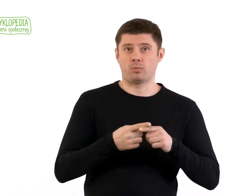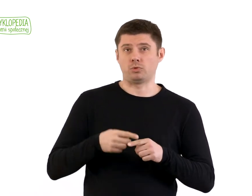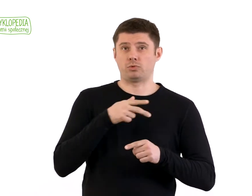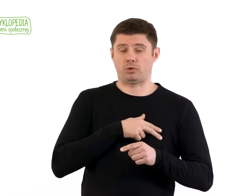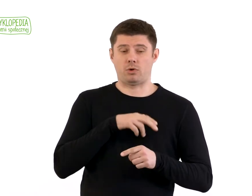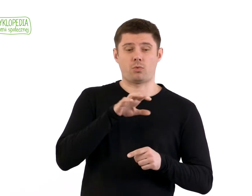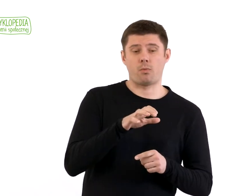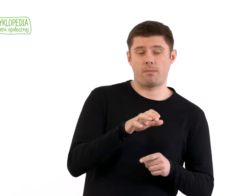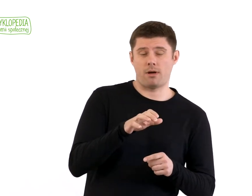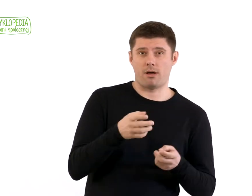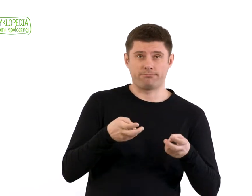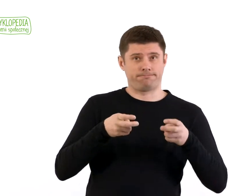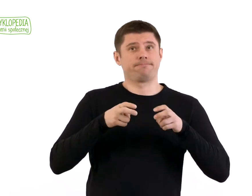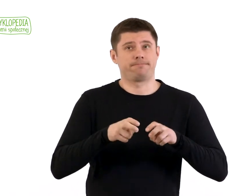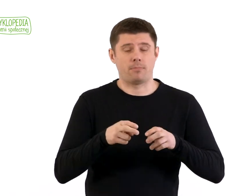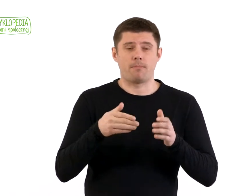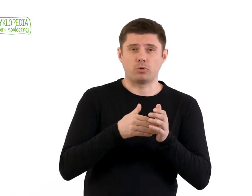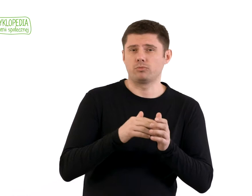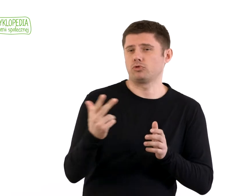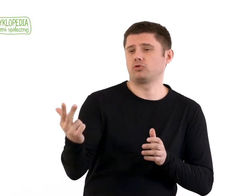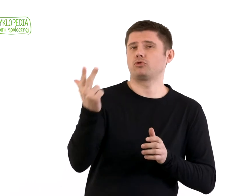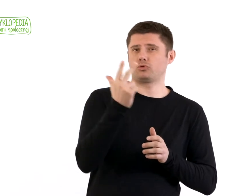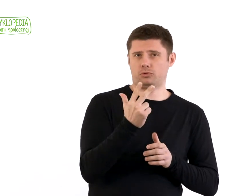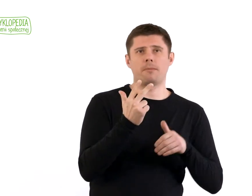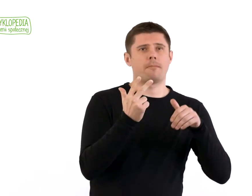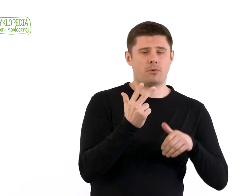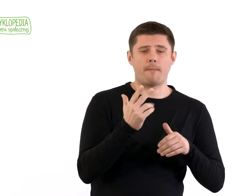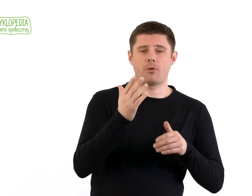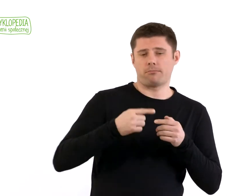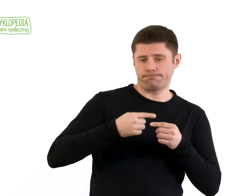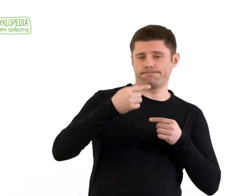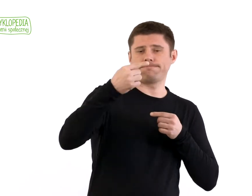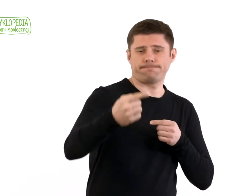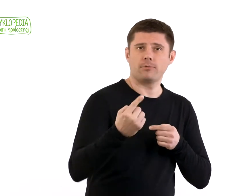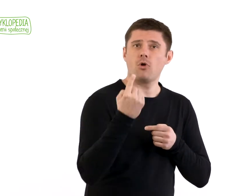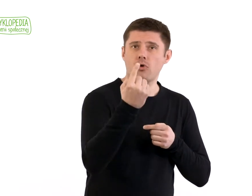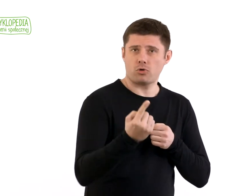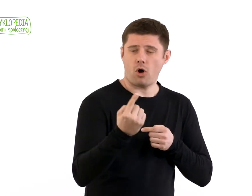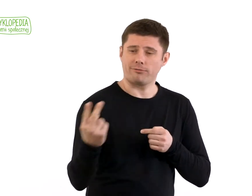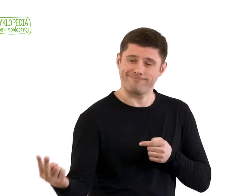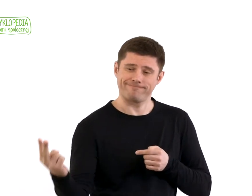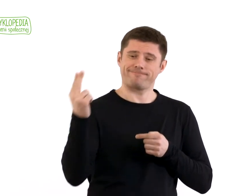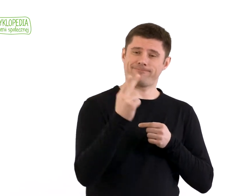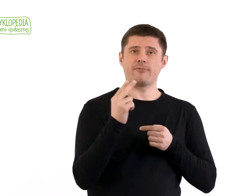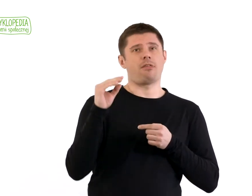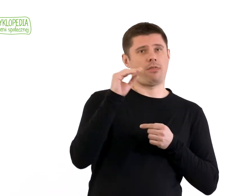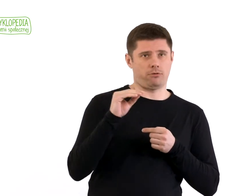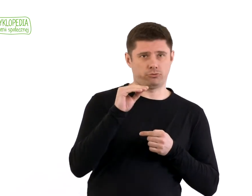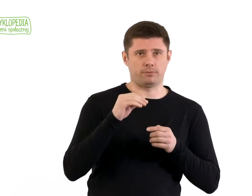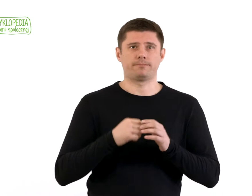Spółdzielnię socjalną osób fizycznych mogą stworzyć 3 osoby, a w ciągu roku w poczet członków należy przyjąć kolejne 2 osoby.